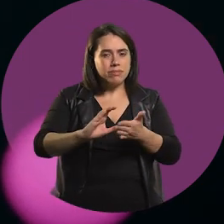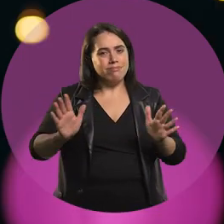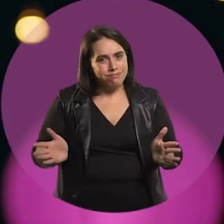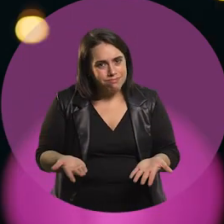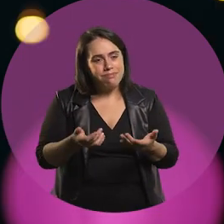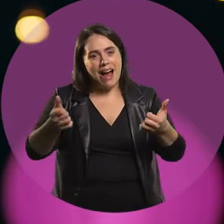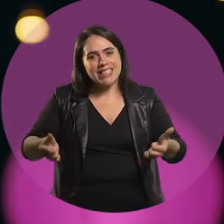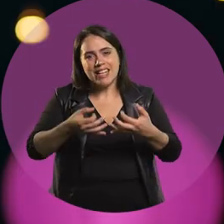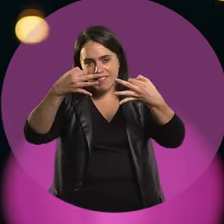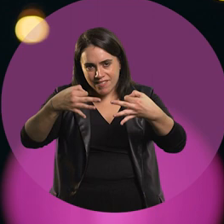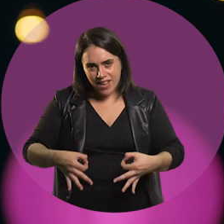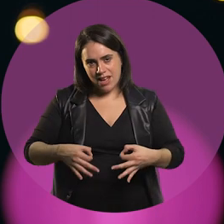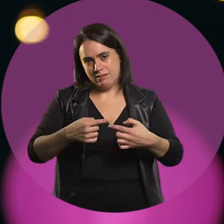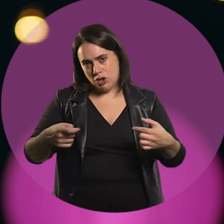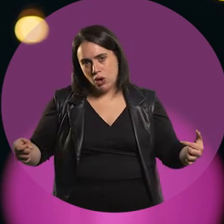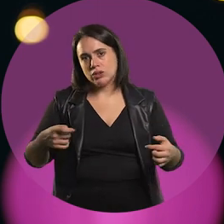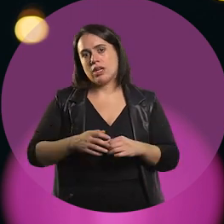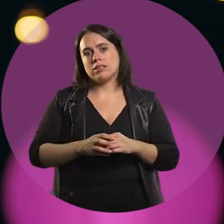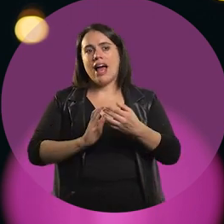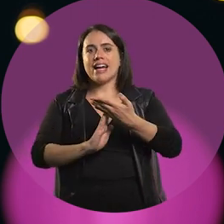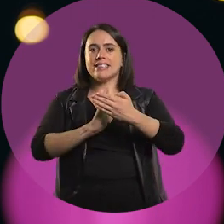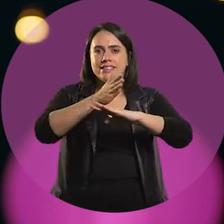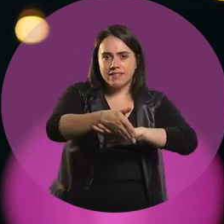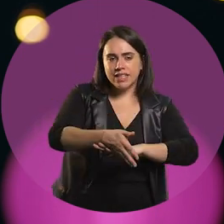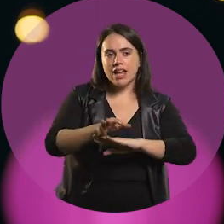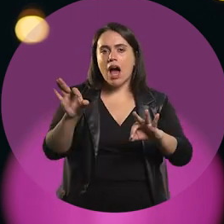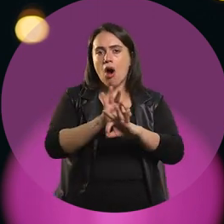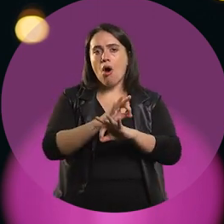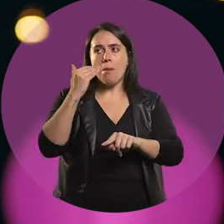tanto materiales como de recursos humanos.